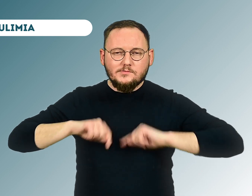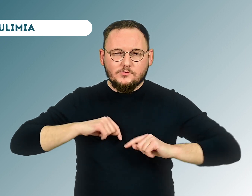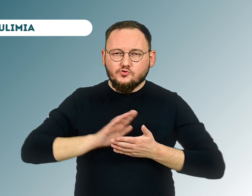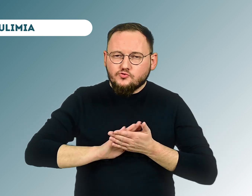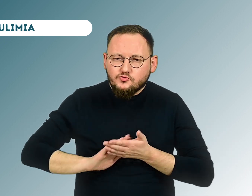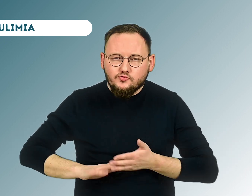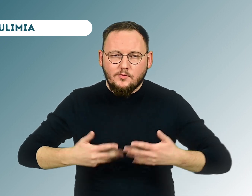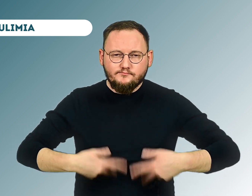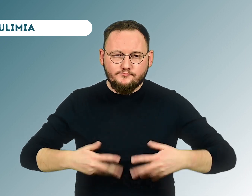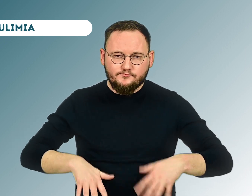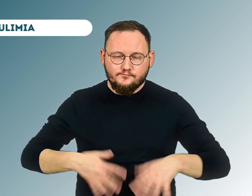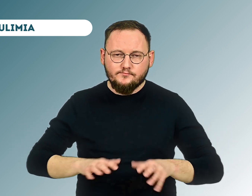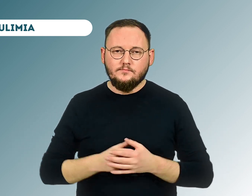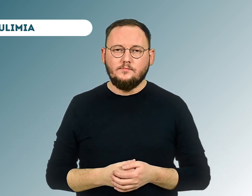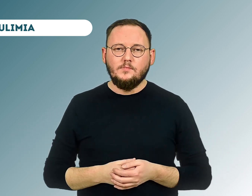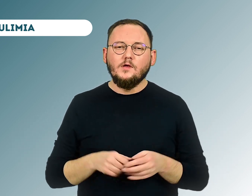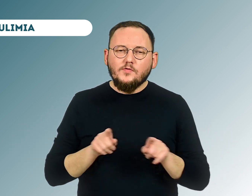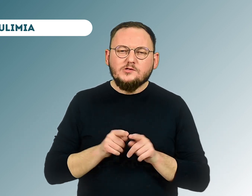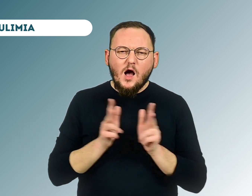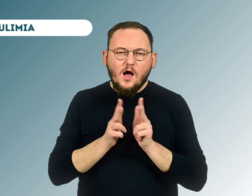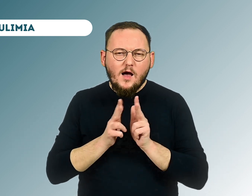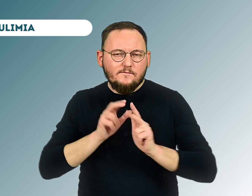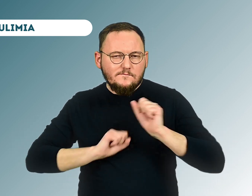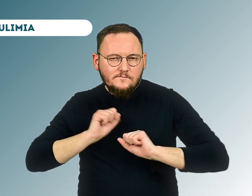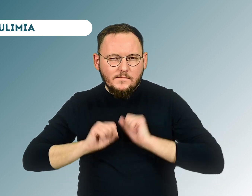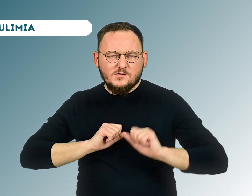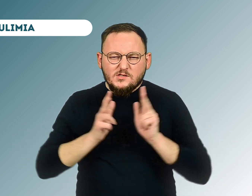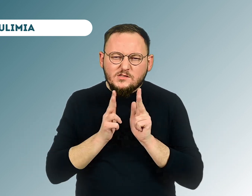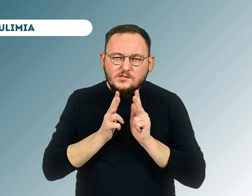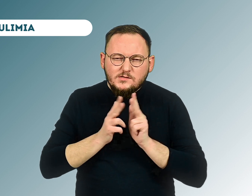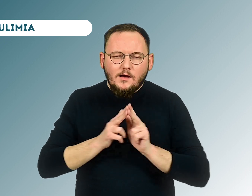aby wypróżniać się oraz nadmierne ćwiczenia fizyczne,